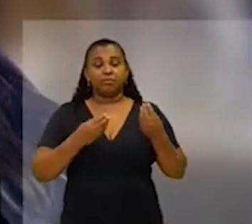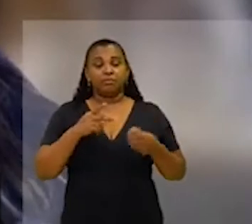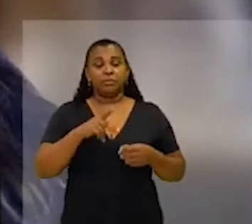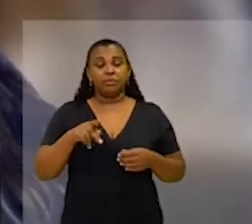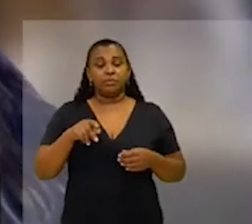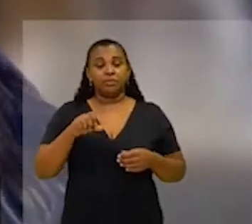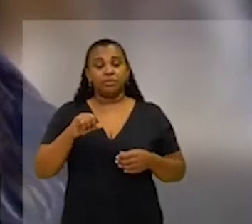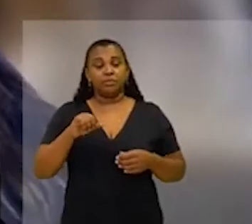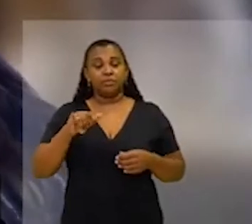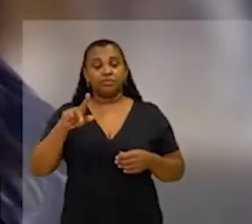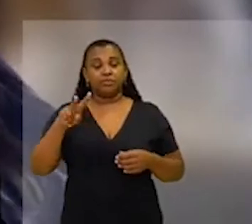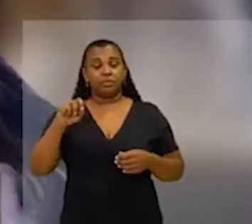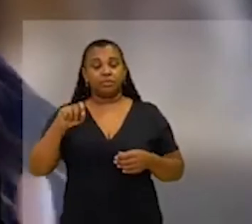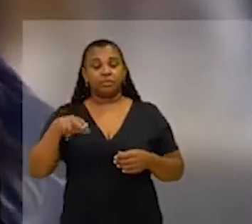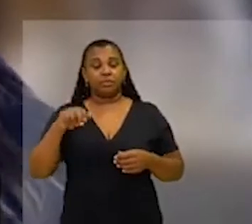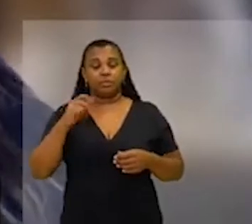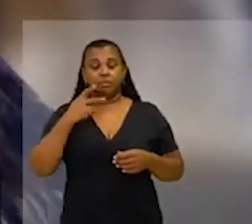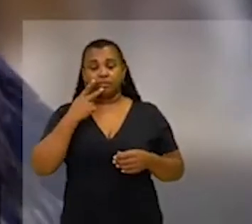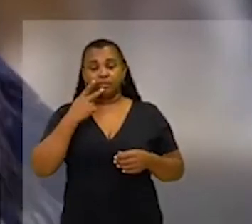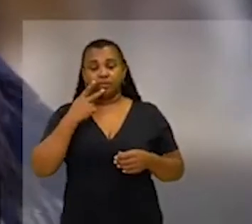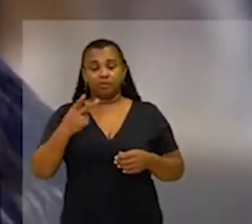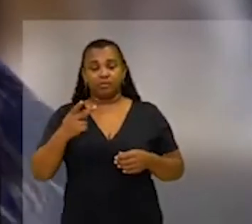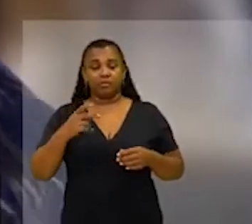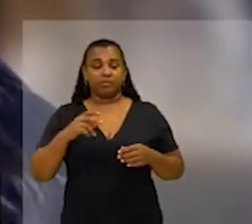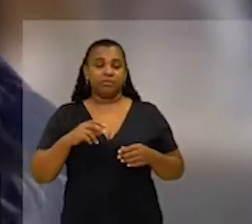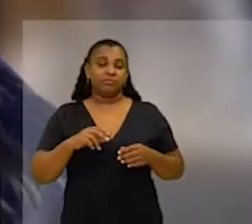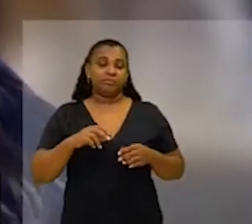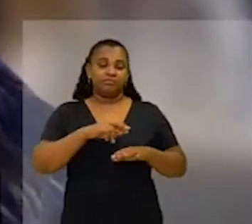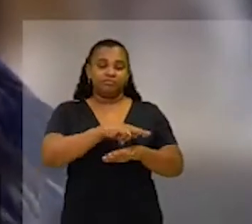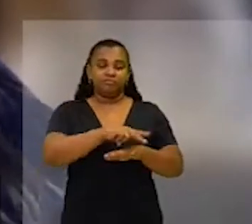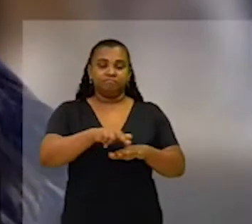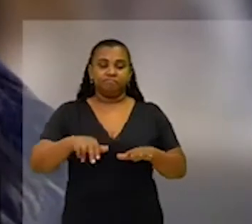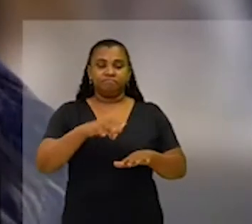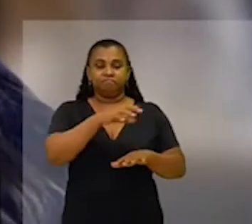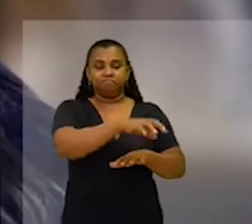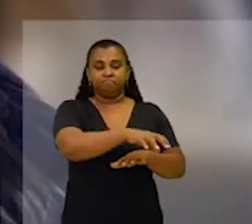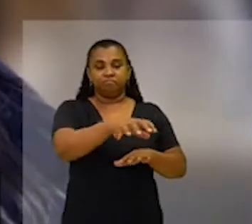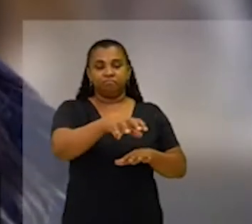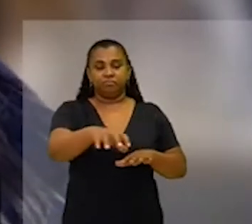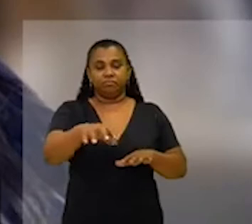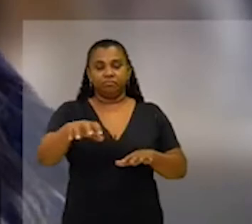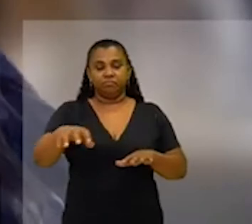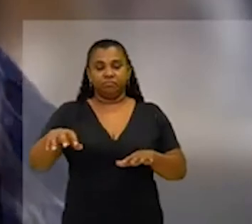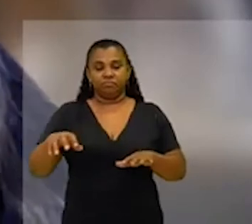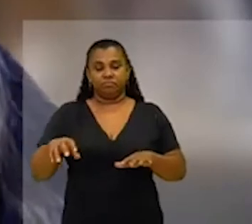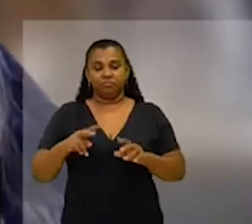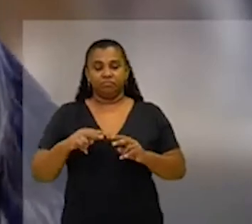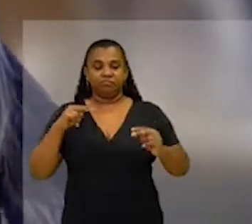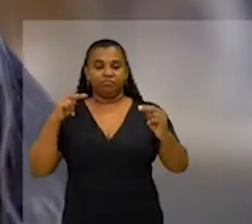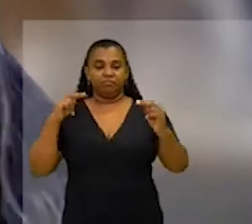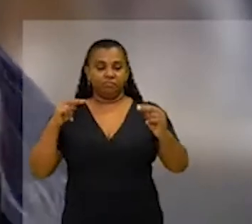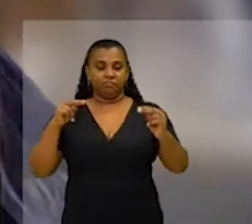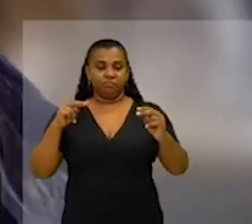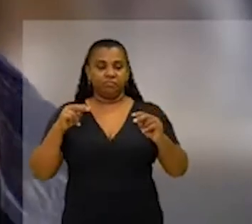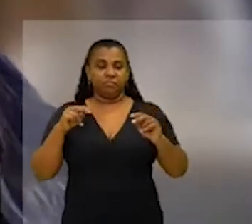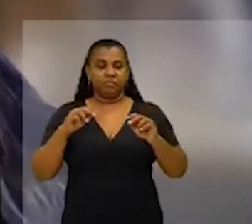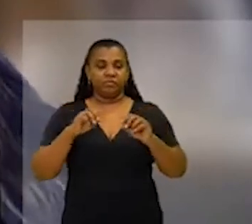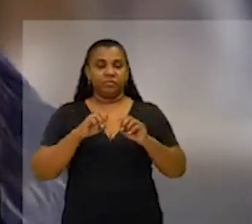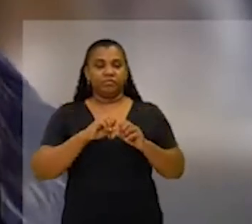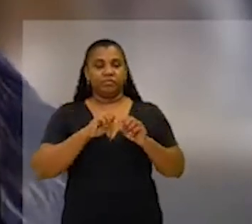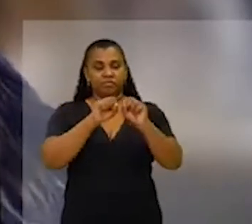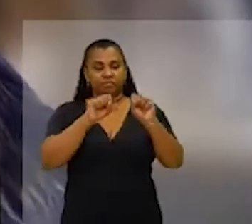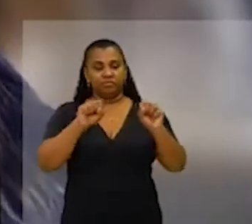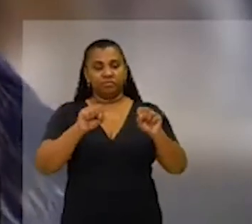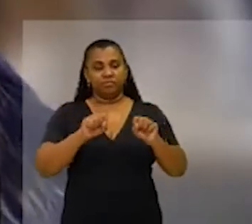interdisciplinaridade Ea transdisciplinaridade e é uma visão sistêmica do universo complexo que a